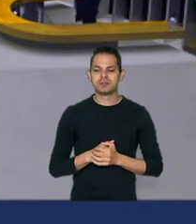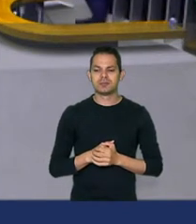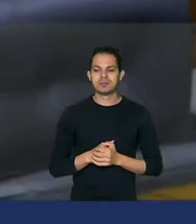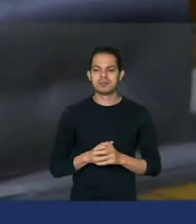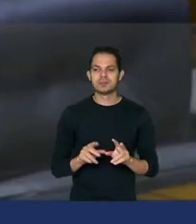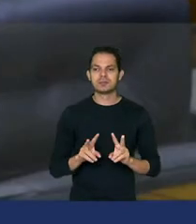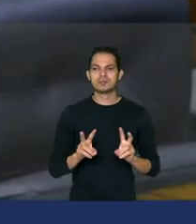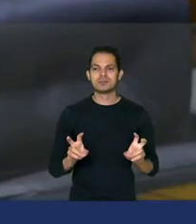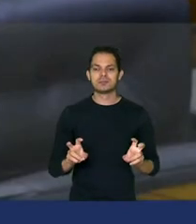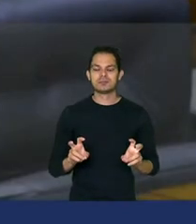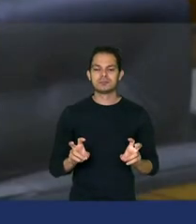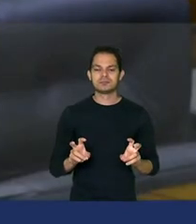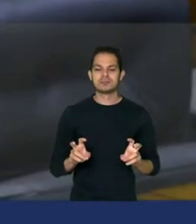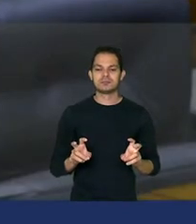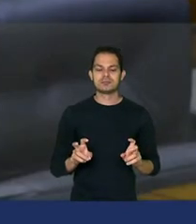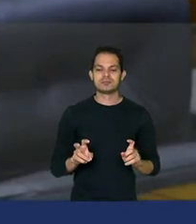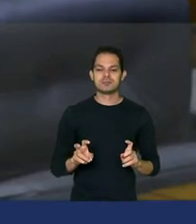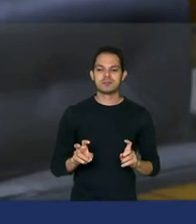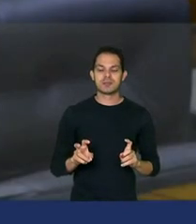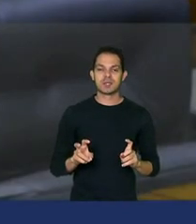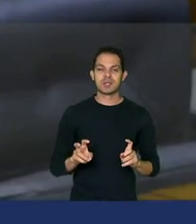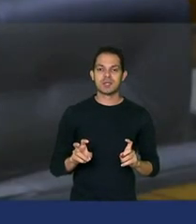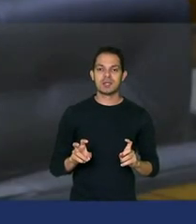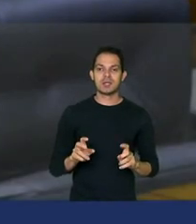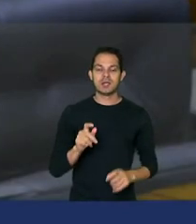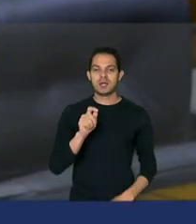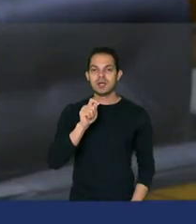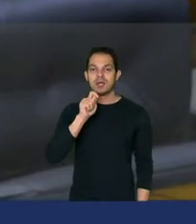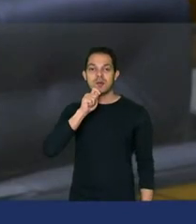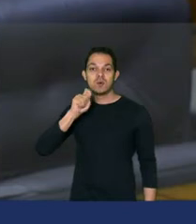N° 13. TEM UM DELAY AÍ INCOMODANDO, EU FALO AQUI... [DEPUTADO]: EM RELAÇÃO É UCRÂNIA, EU ACHO